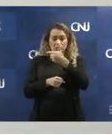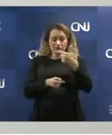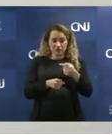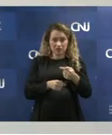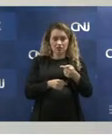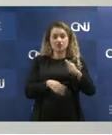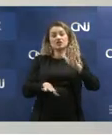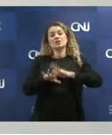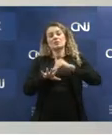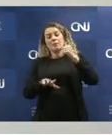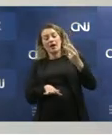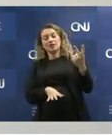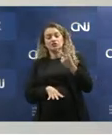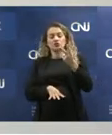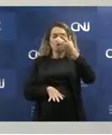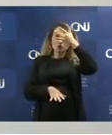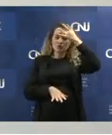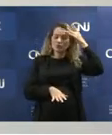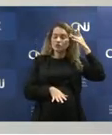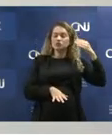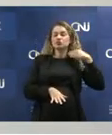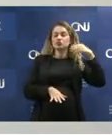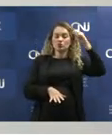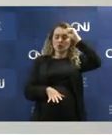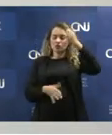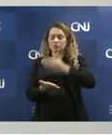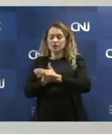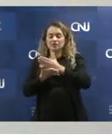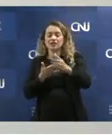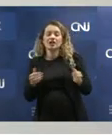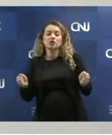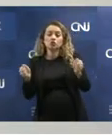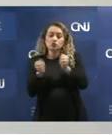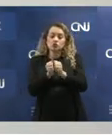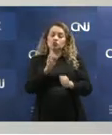mais dois magistrados passaram a responder conjuntamente com o